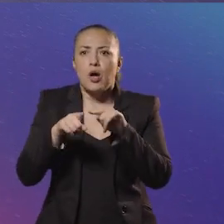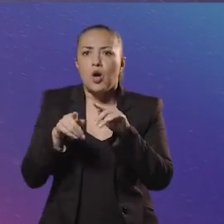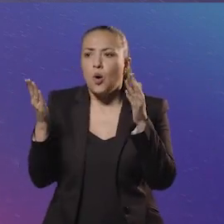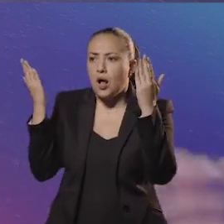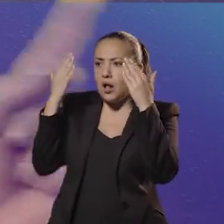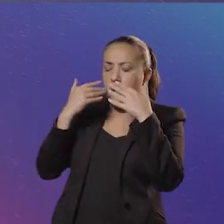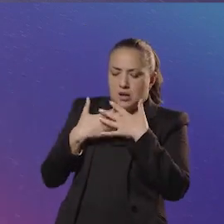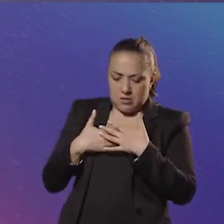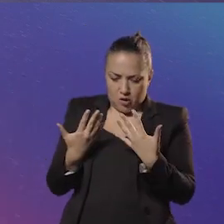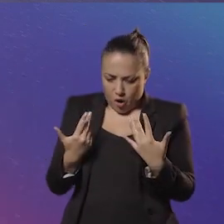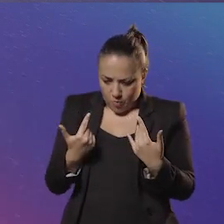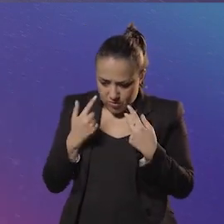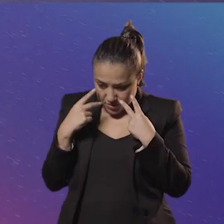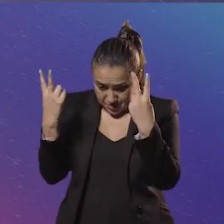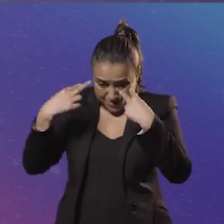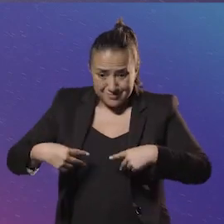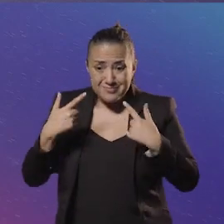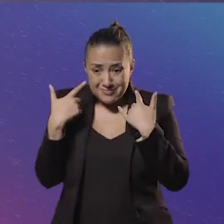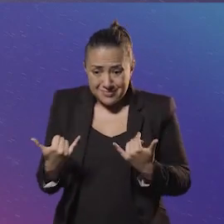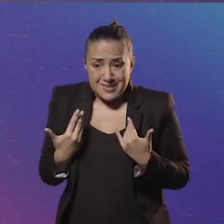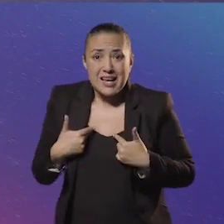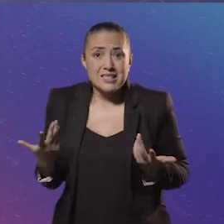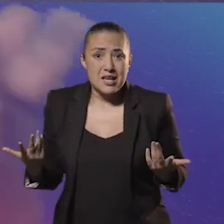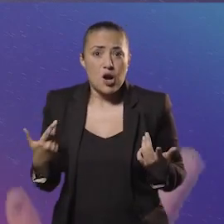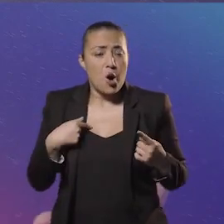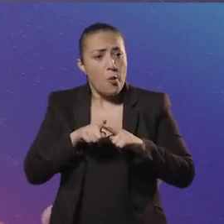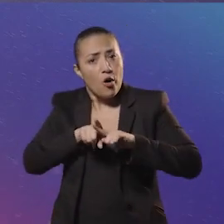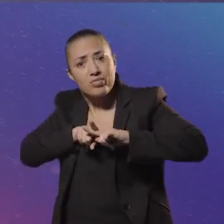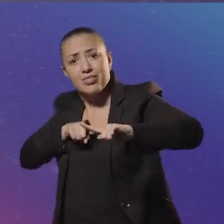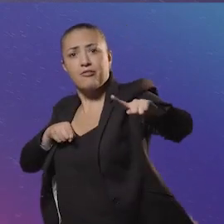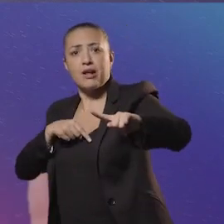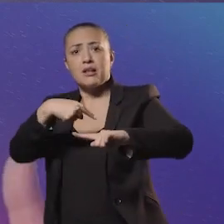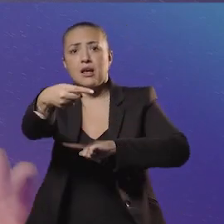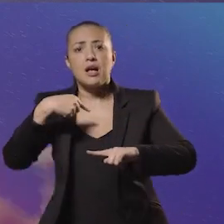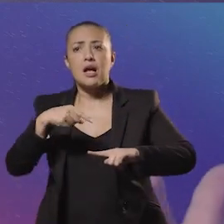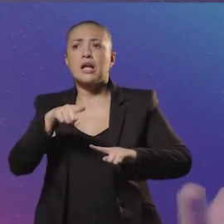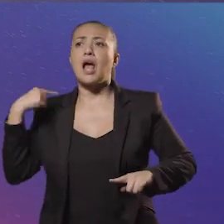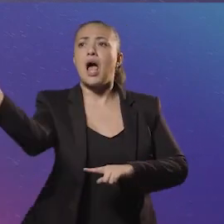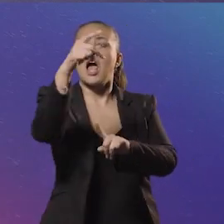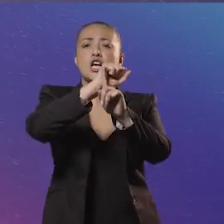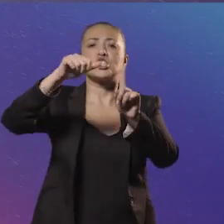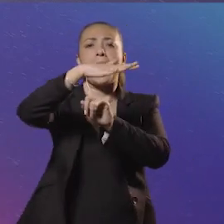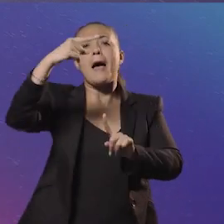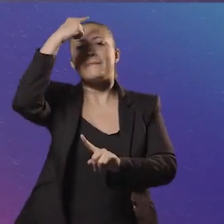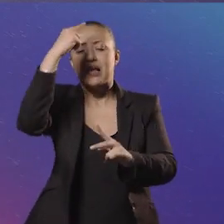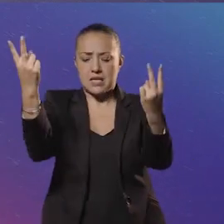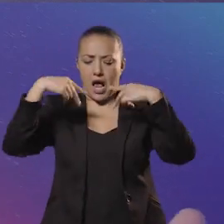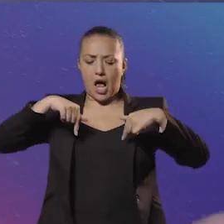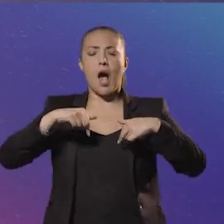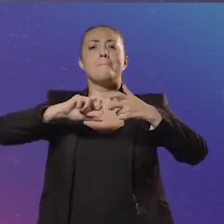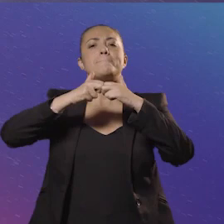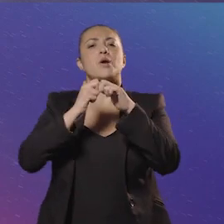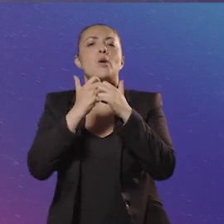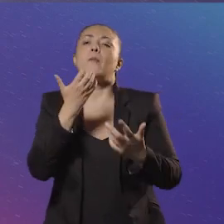a las que se nos nota esa diferencia que resulta problemática para la sociedad. Es decir,